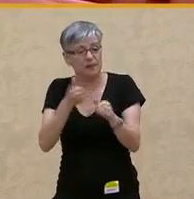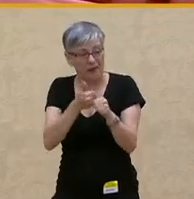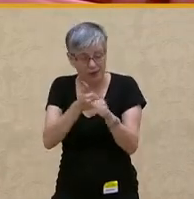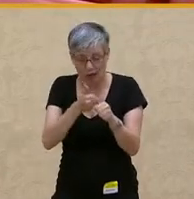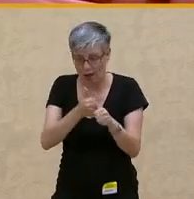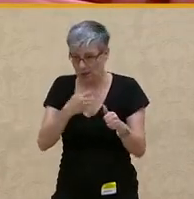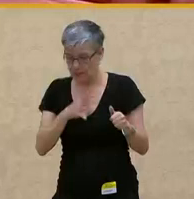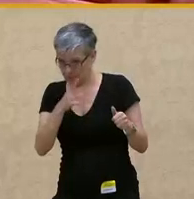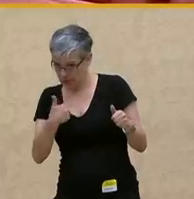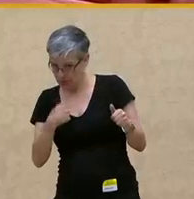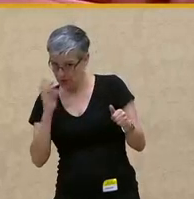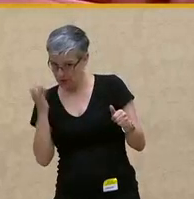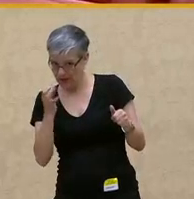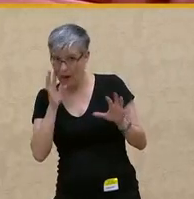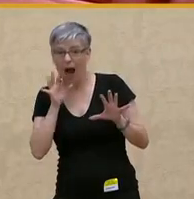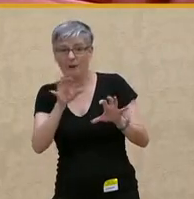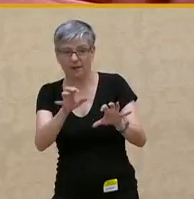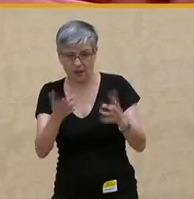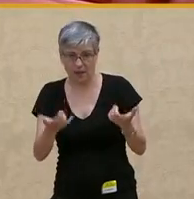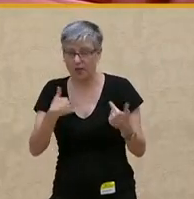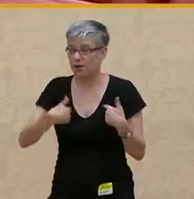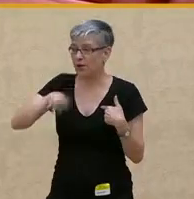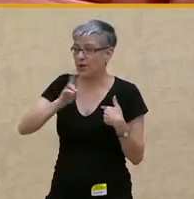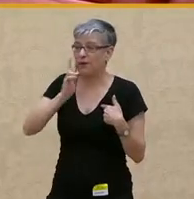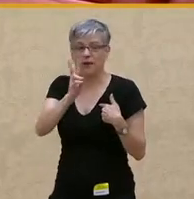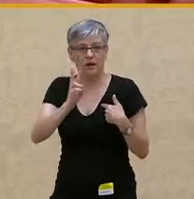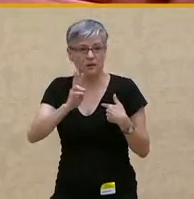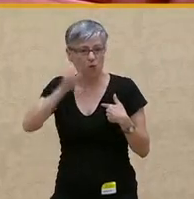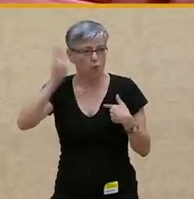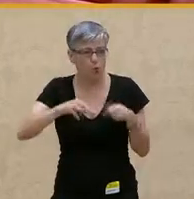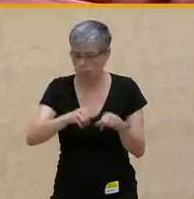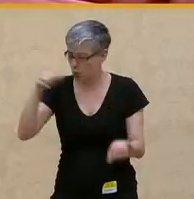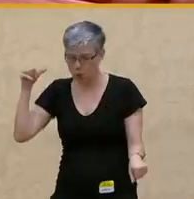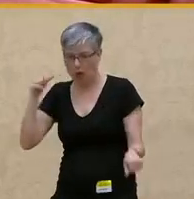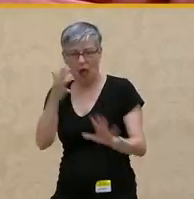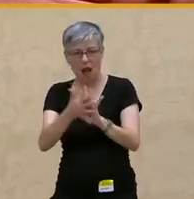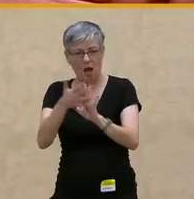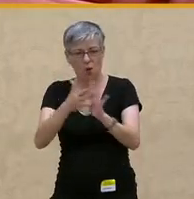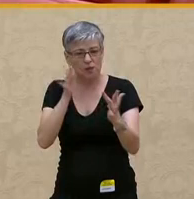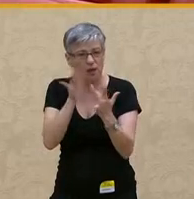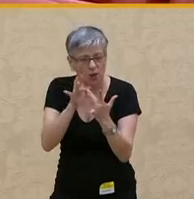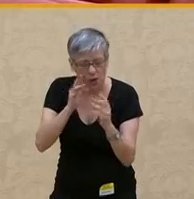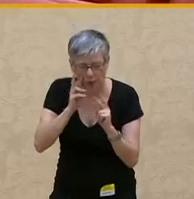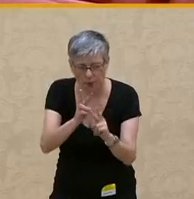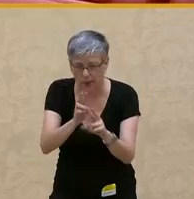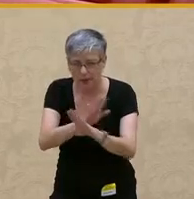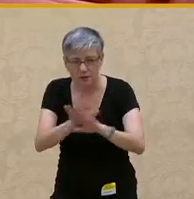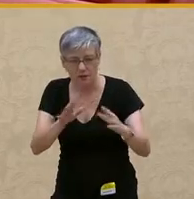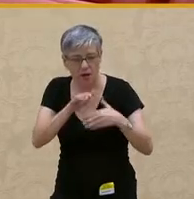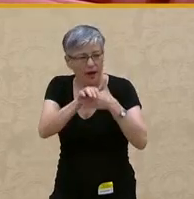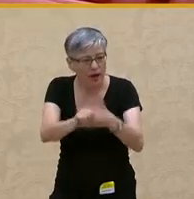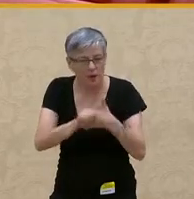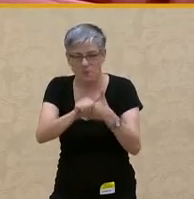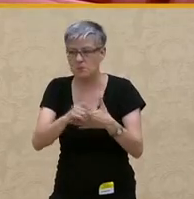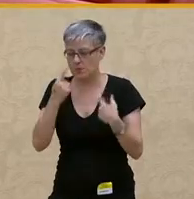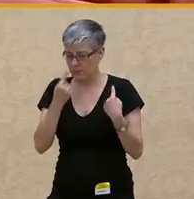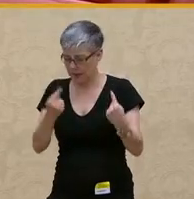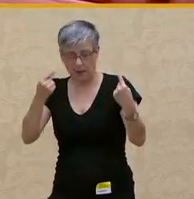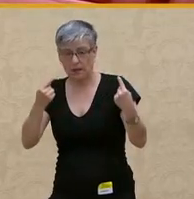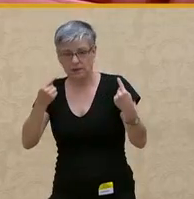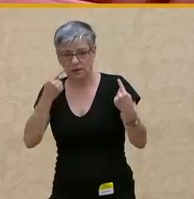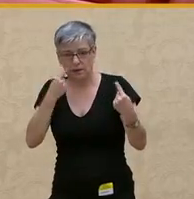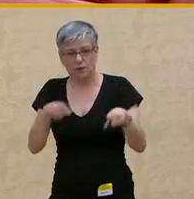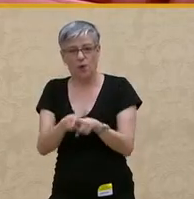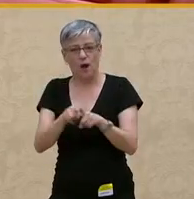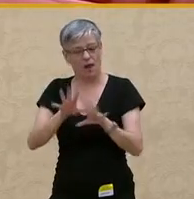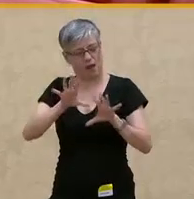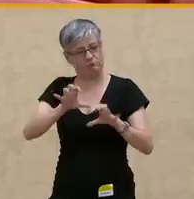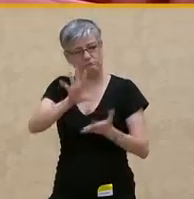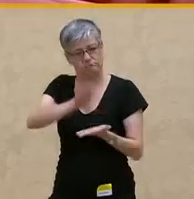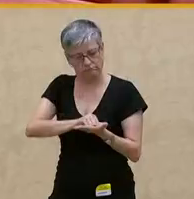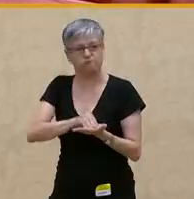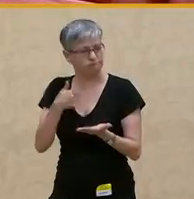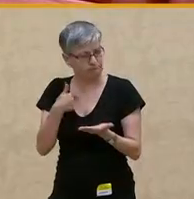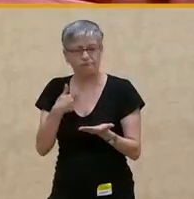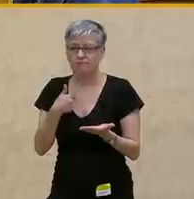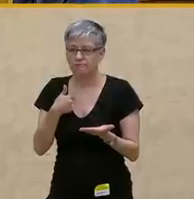primero que aprendo es que no había visto la lengua de signos con tacto. Y yo soy portavoz